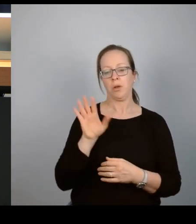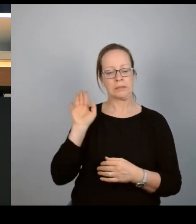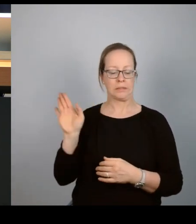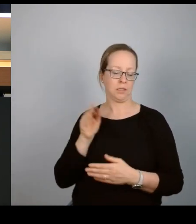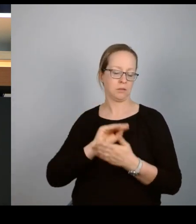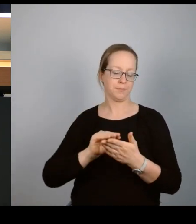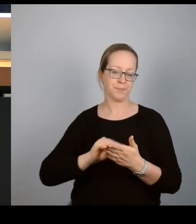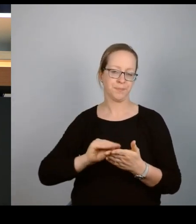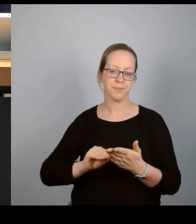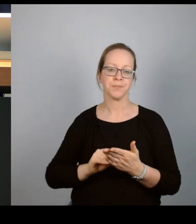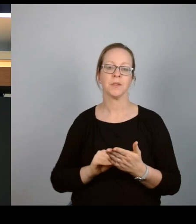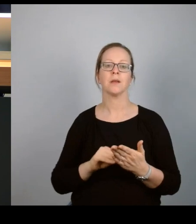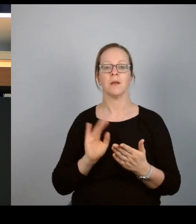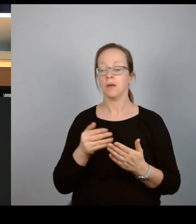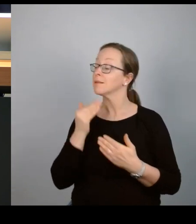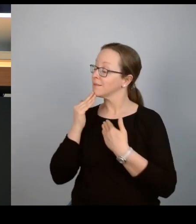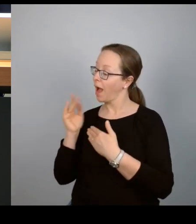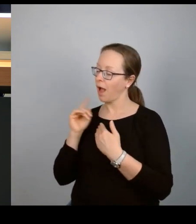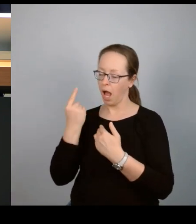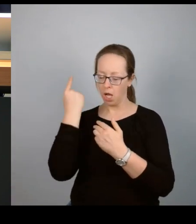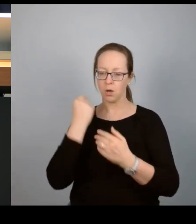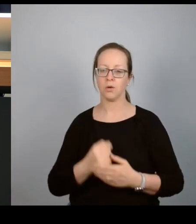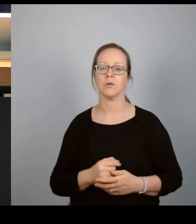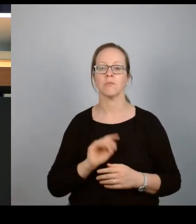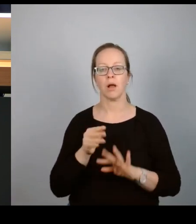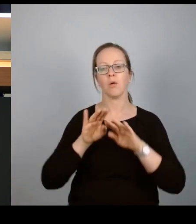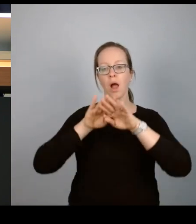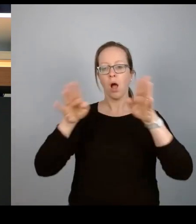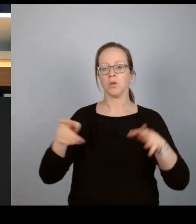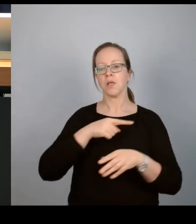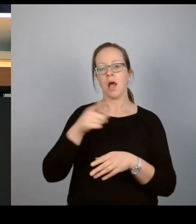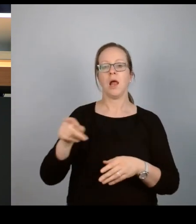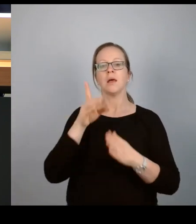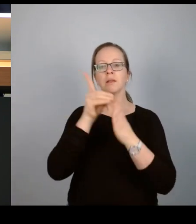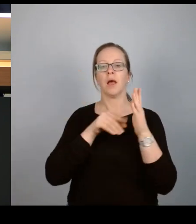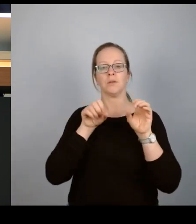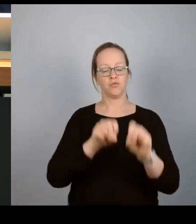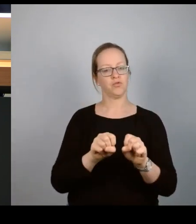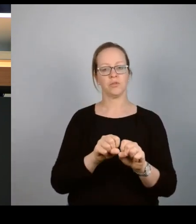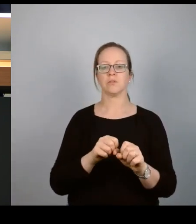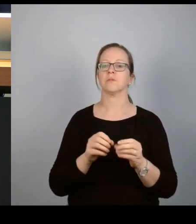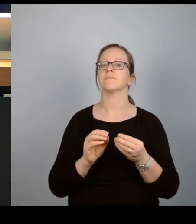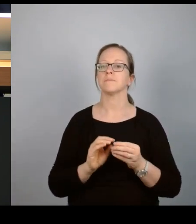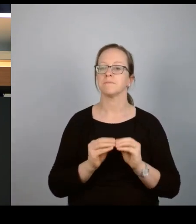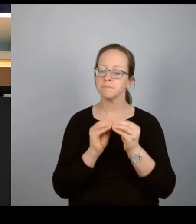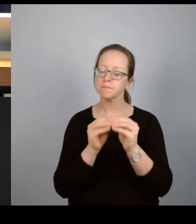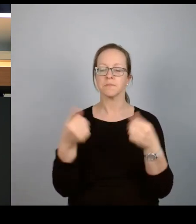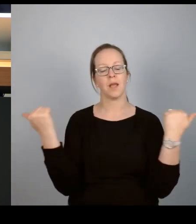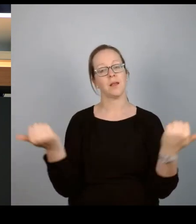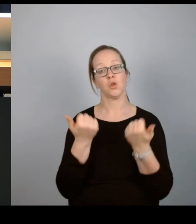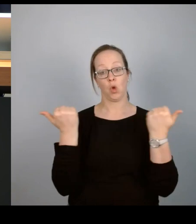Da kriegen wir oftmals Petitionen, wo sozusagen Stellungnahmen Ihres Hauses vorliegen. Ich kann nur sagen, das funktioniert eigentlich ganz gut